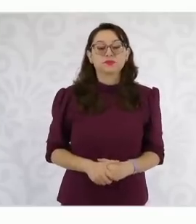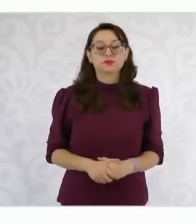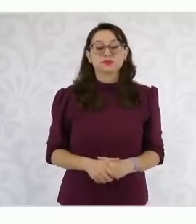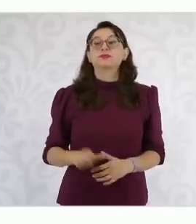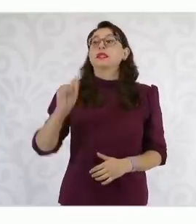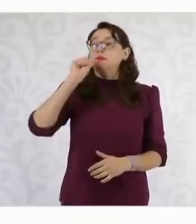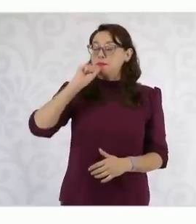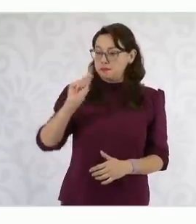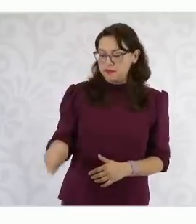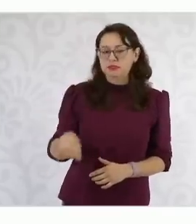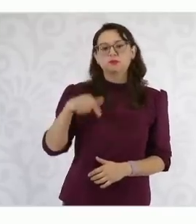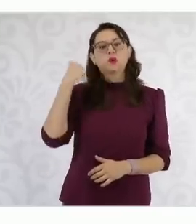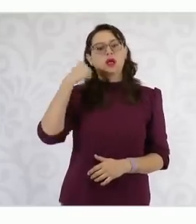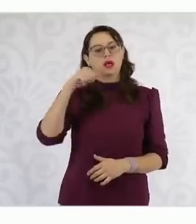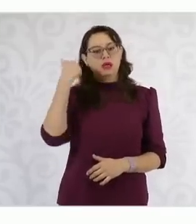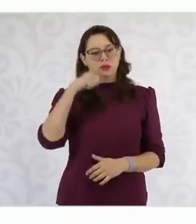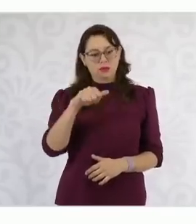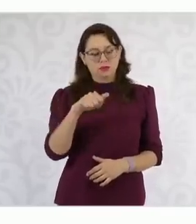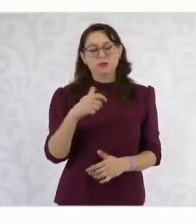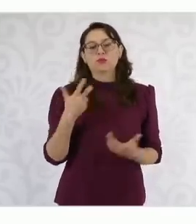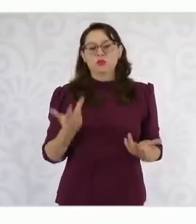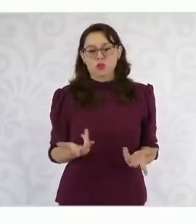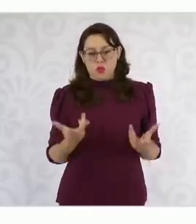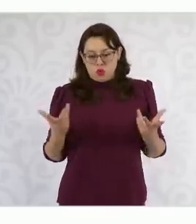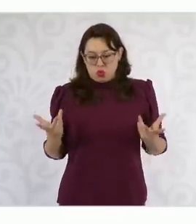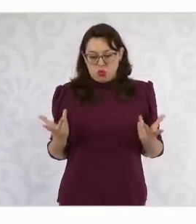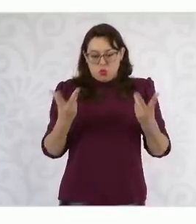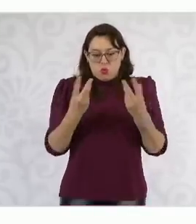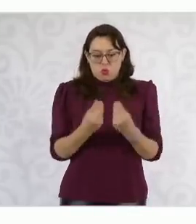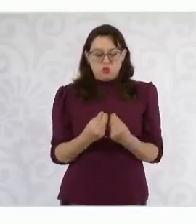resultado de acciones del gabinete de seguridad en coordinación con la fiscalía del estado se